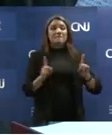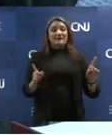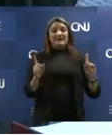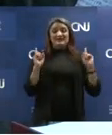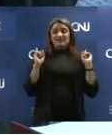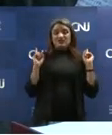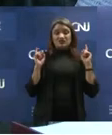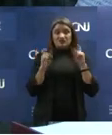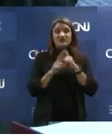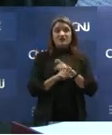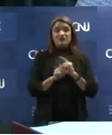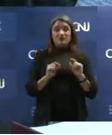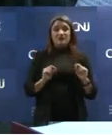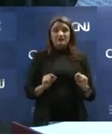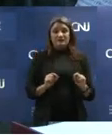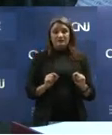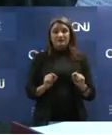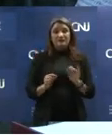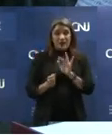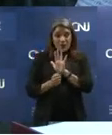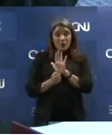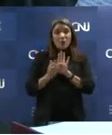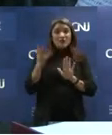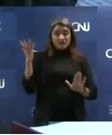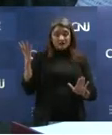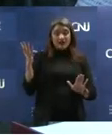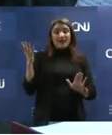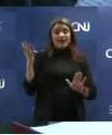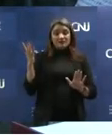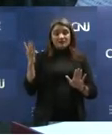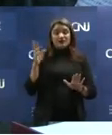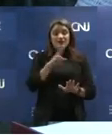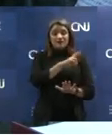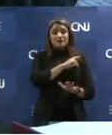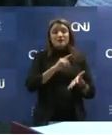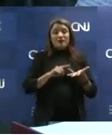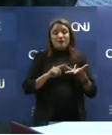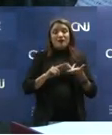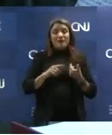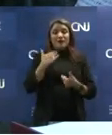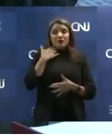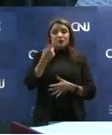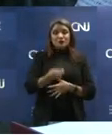a variada gama de atribuições do juiz, estabelecia uma responsabilização.